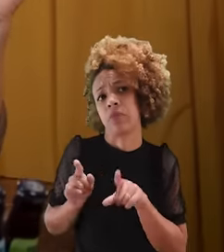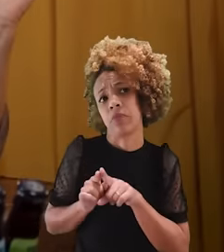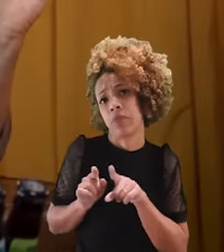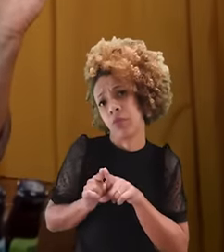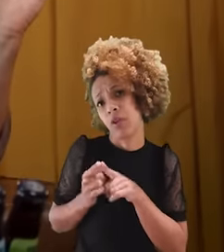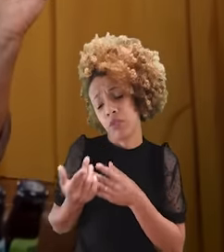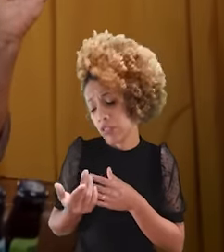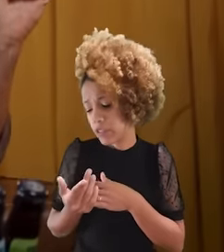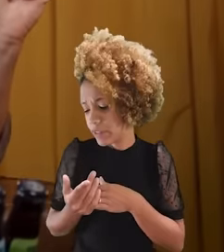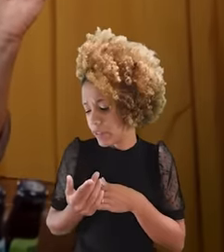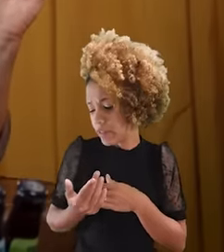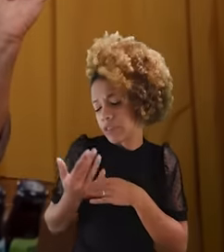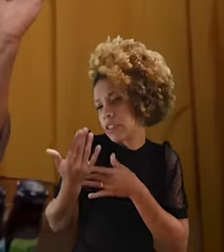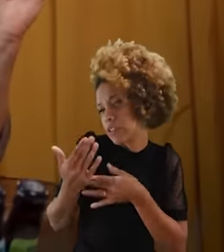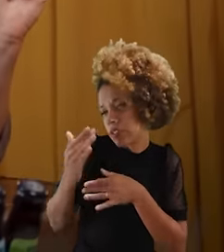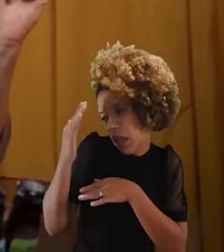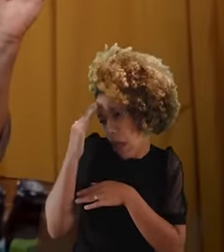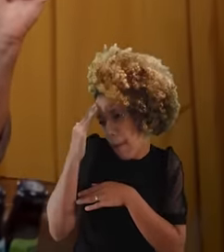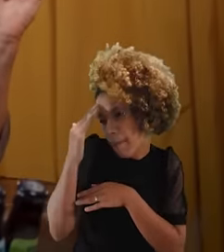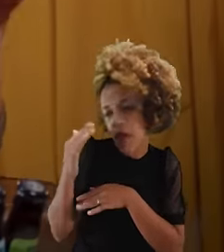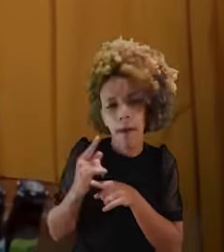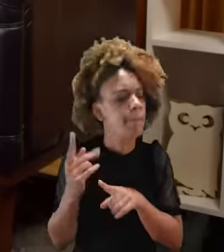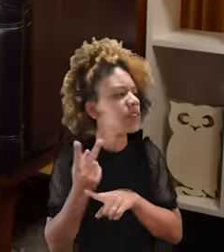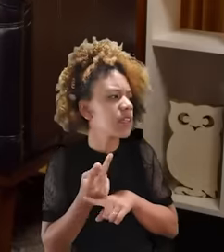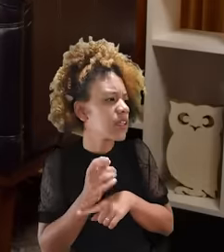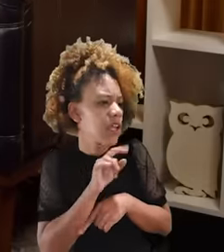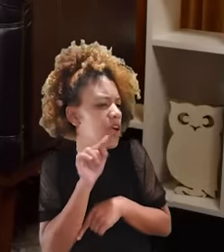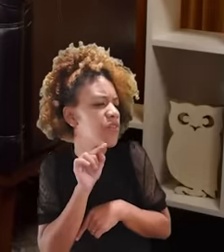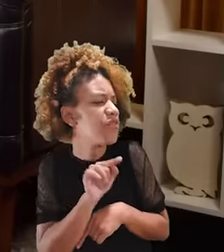isso aí porque o público entenda todo o seu o seu todo e você possa vender você porque você é muita